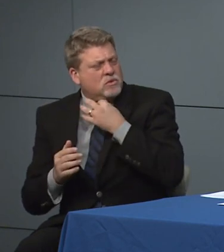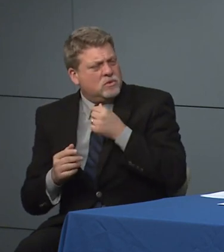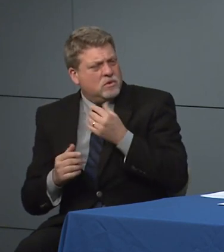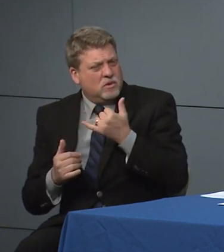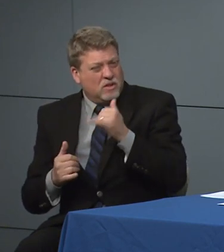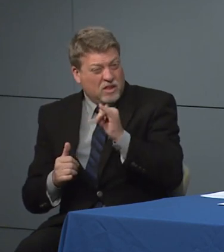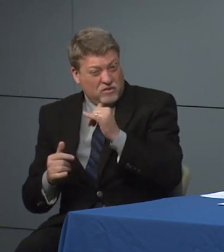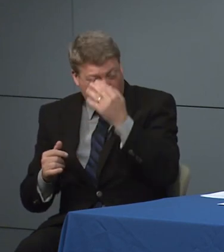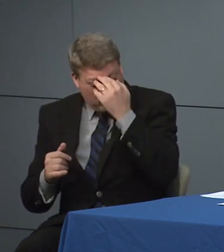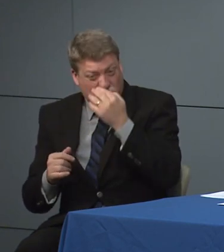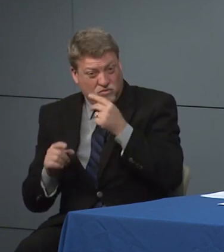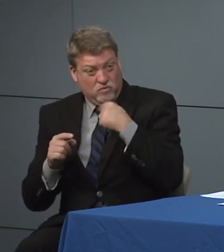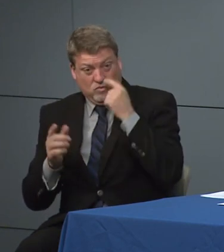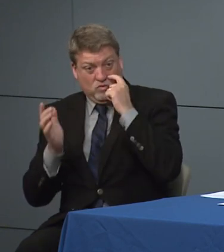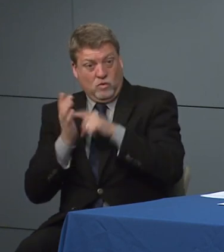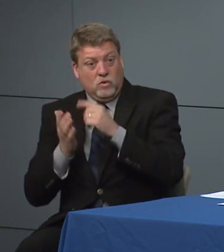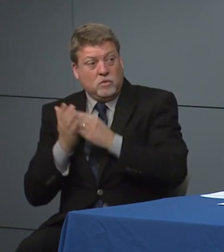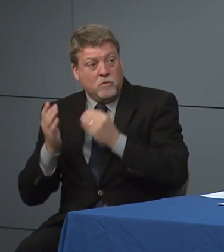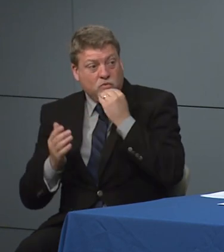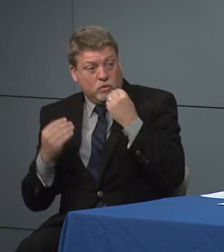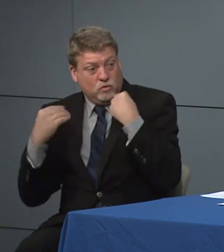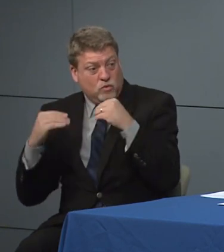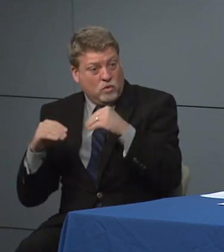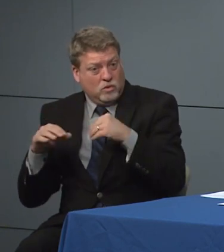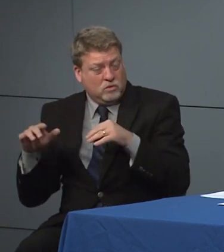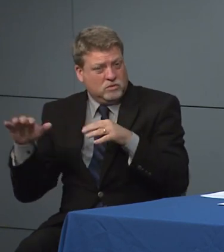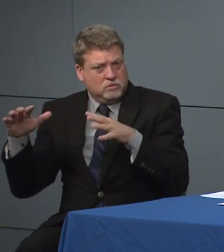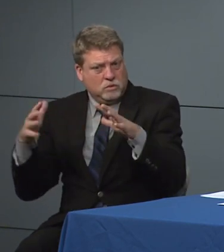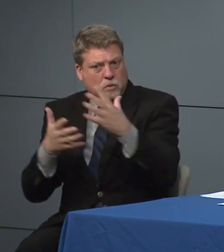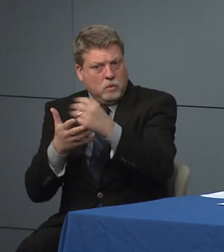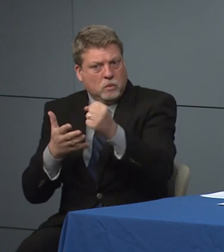ejemplo, ahorita la situación en las tiendas de comestibles.